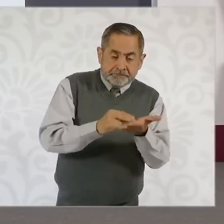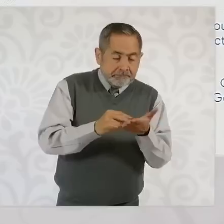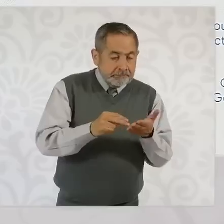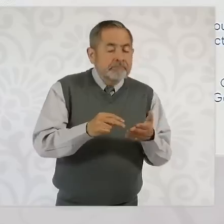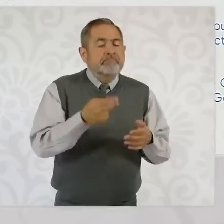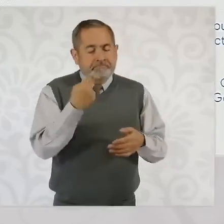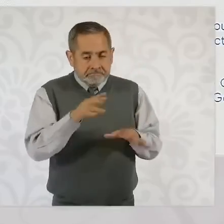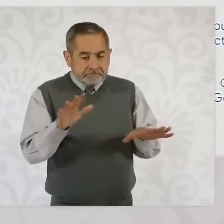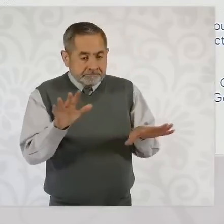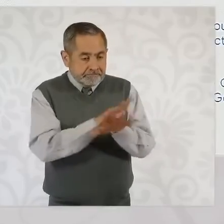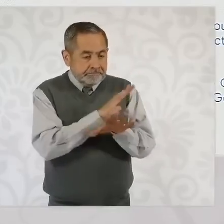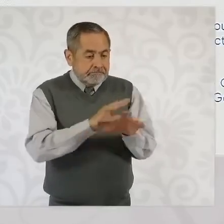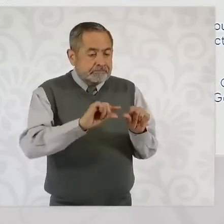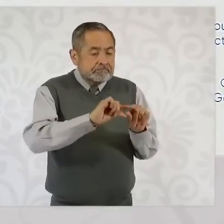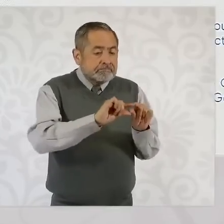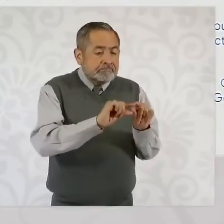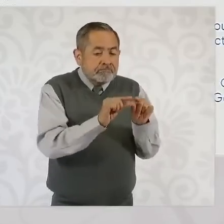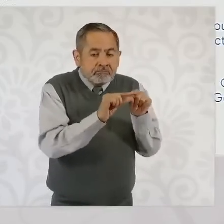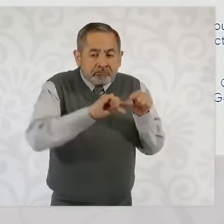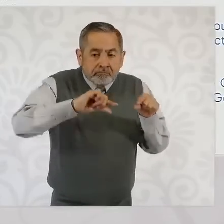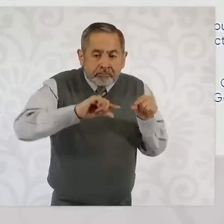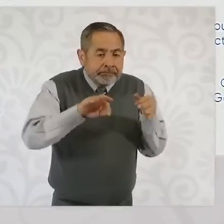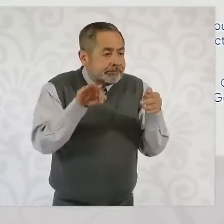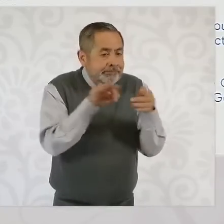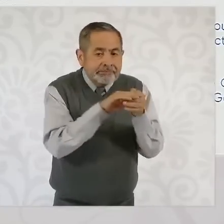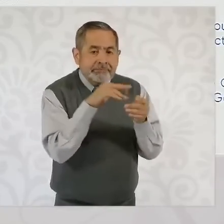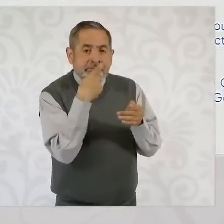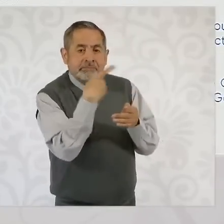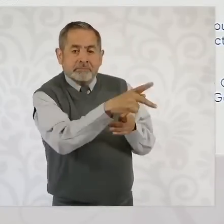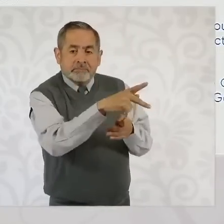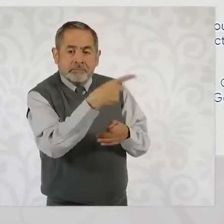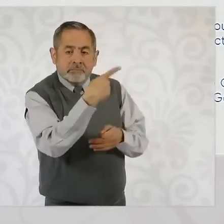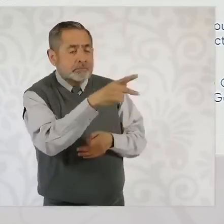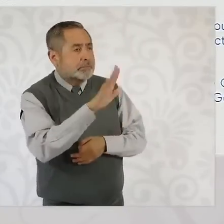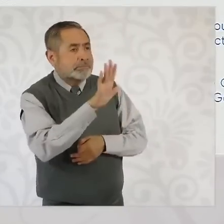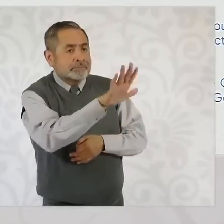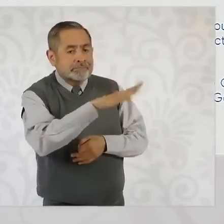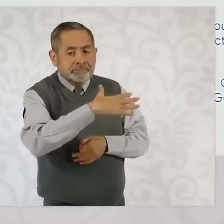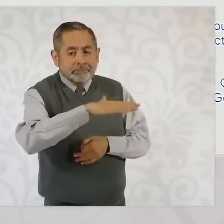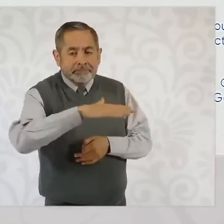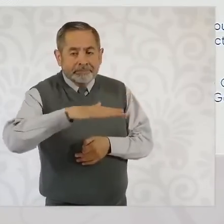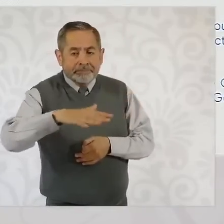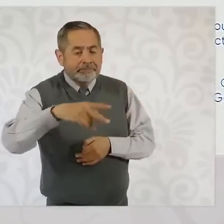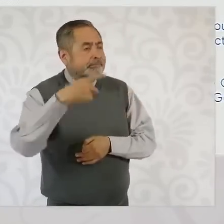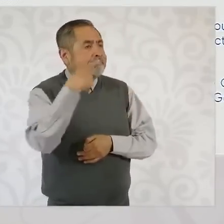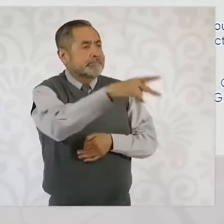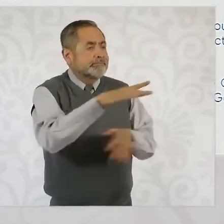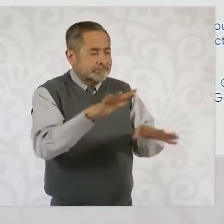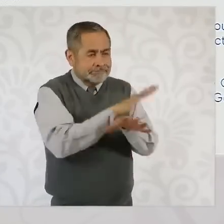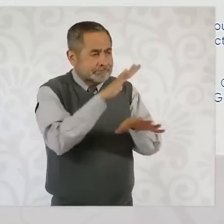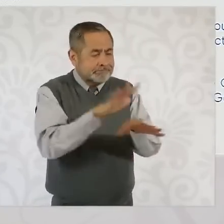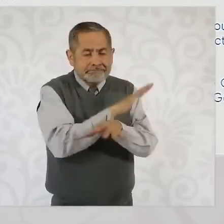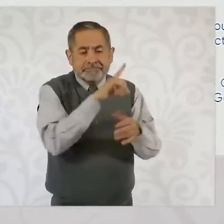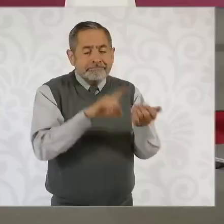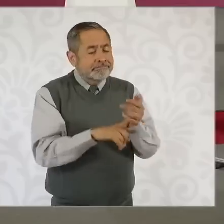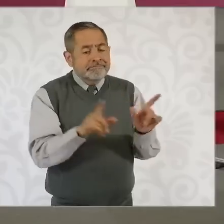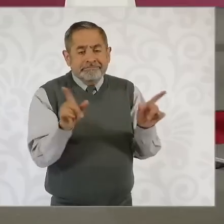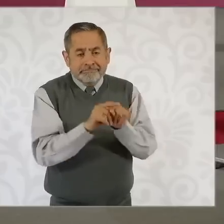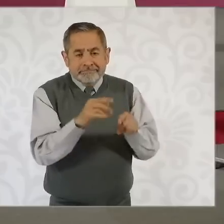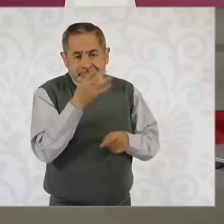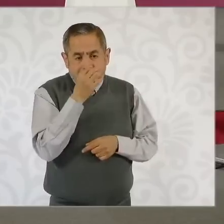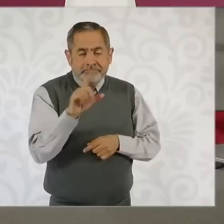a Golfo de América solo en su plataforma continental estamos hablando de 22 mill